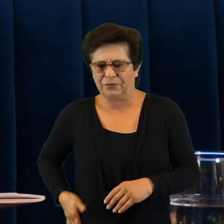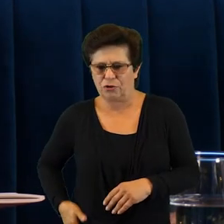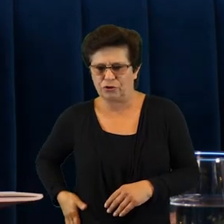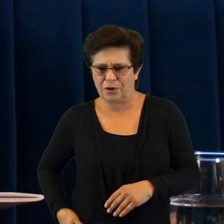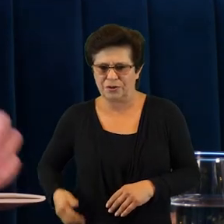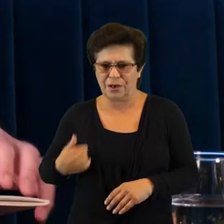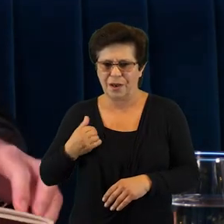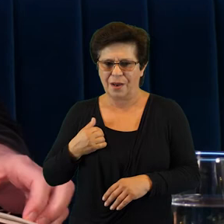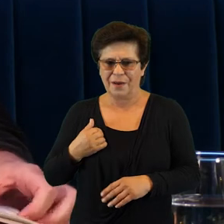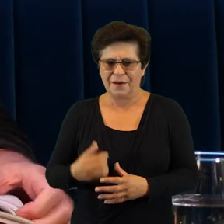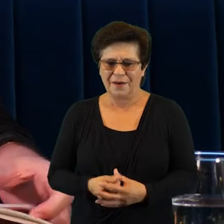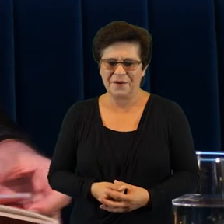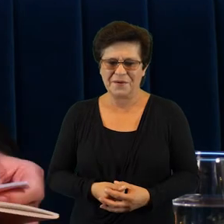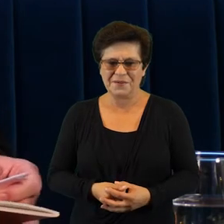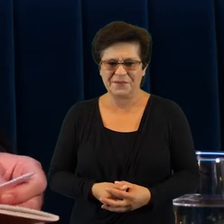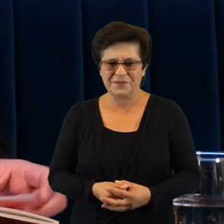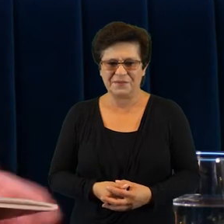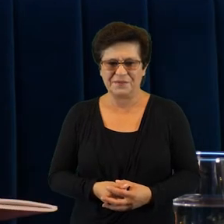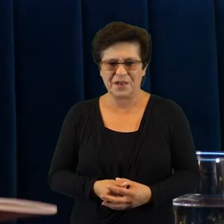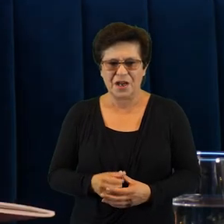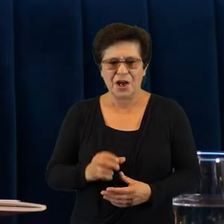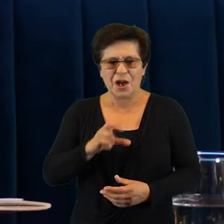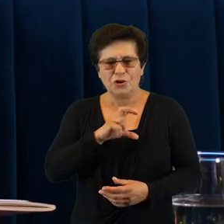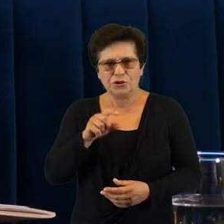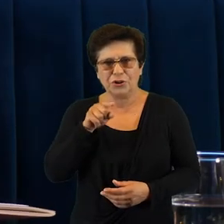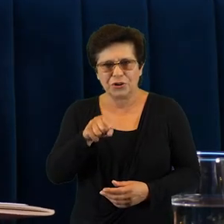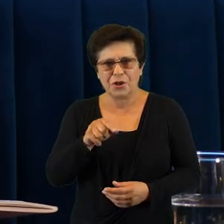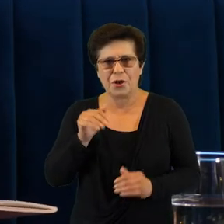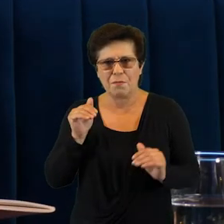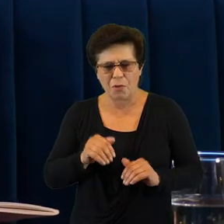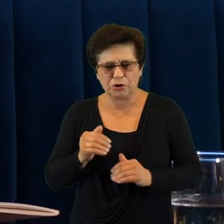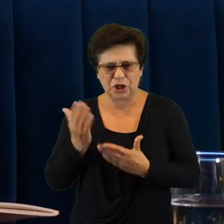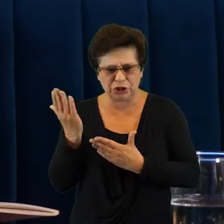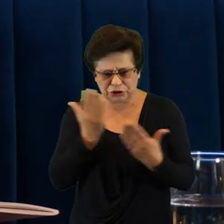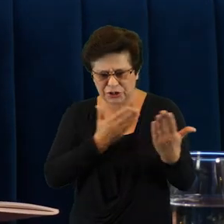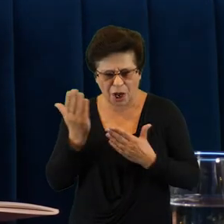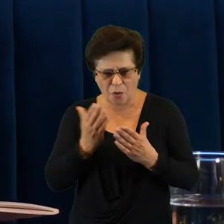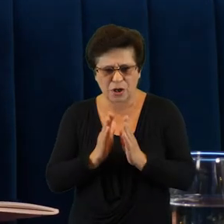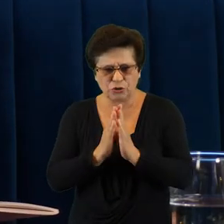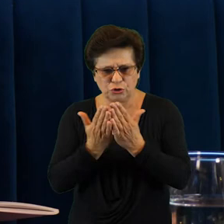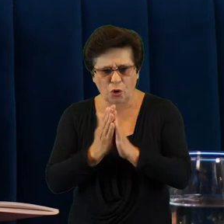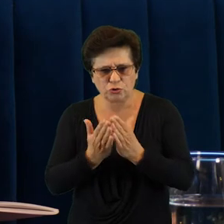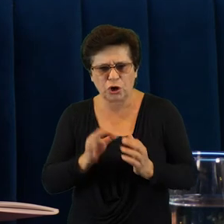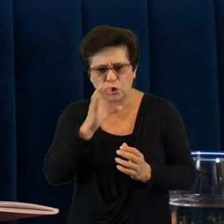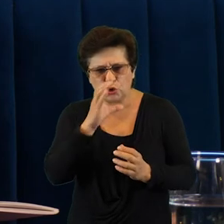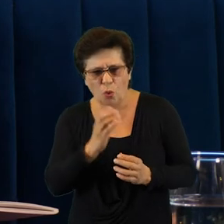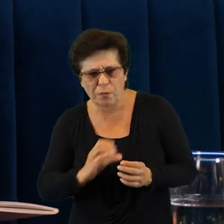A ja mówię: "Wacek, a czy ty może czytałeś już książkę pani Joanny Kuciel-Frydryszak 'Słonimski. Heretyk na ambonie'?".